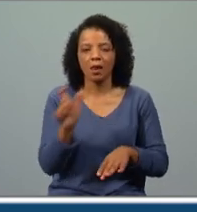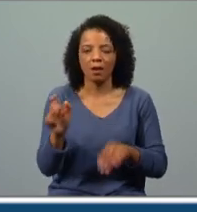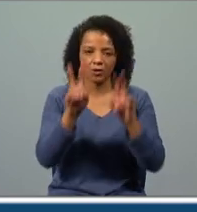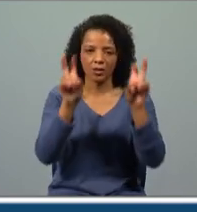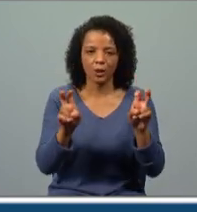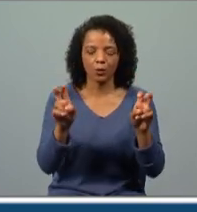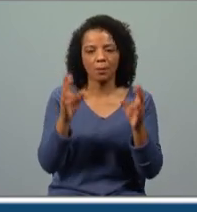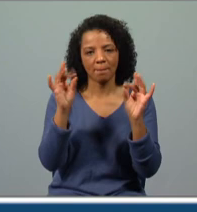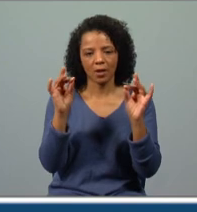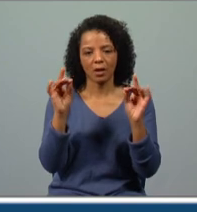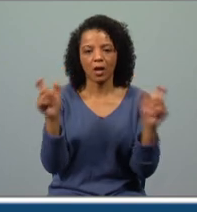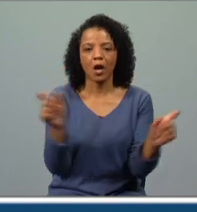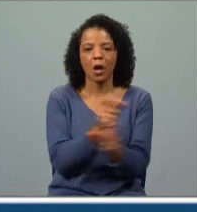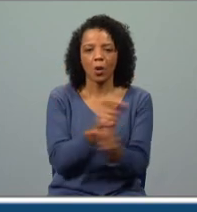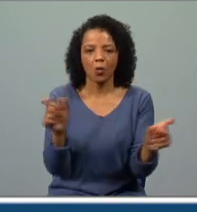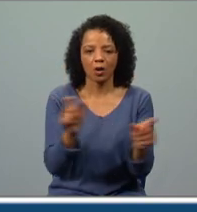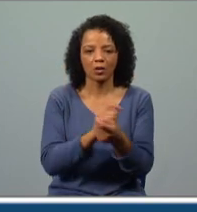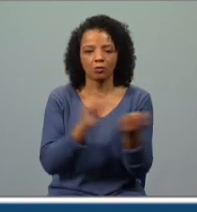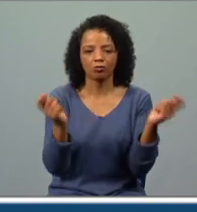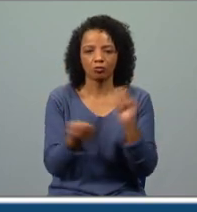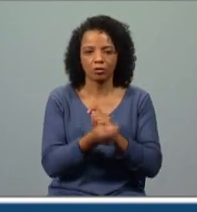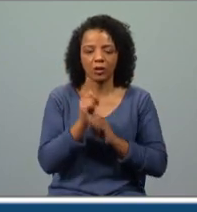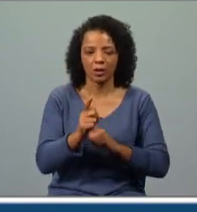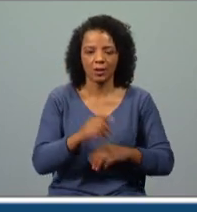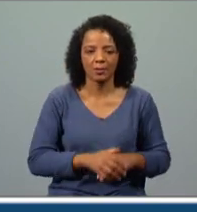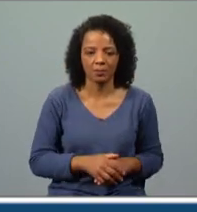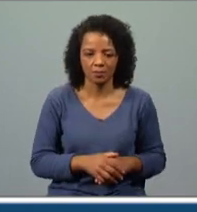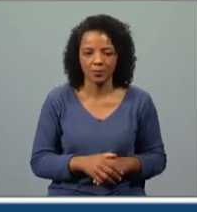título trocaram a ordem do coisa portanto seria nenhuma coisa uma cheia 標題改變了事物的順序所以它不會是一個完整的